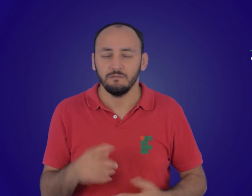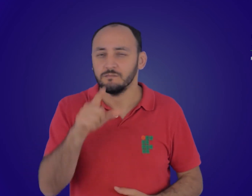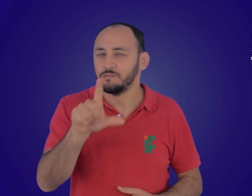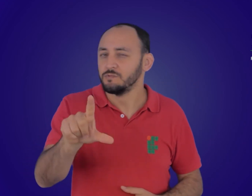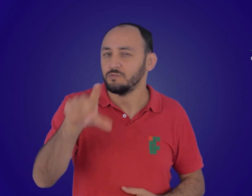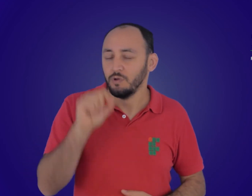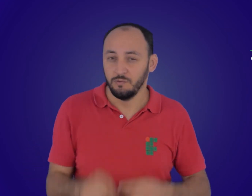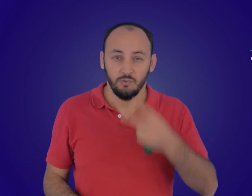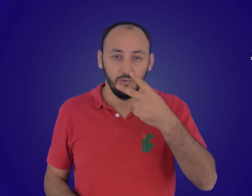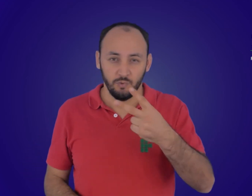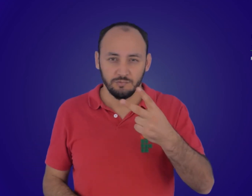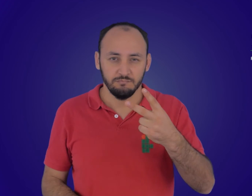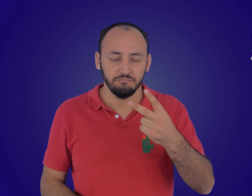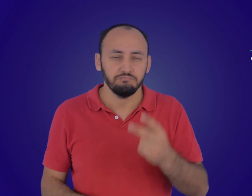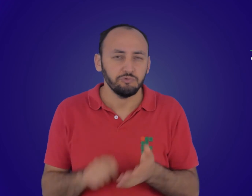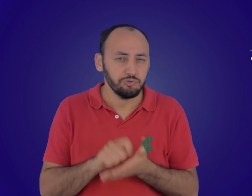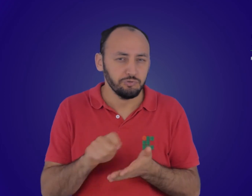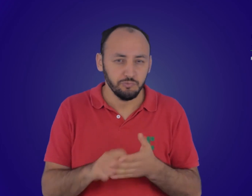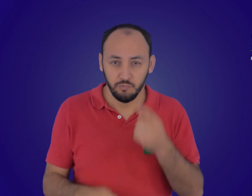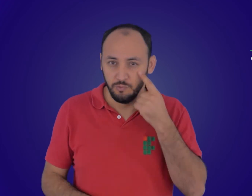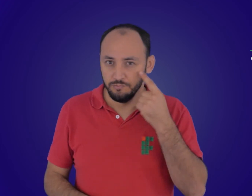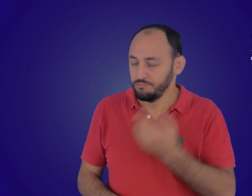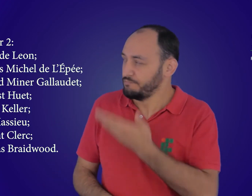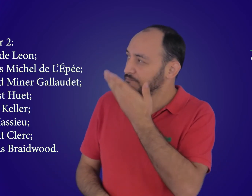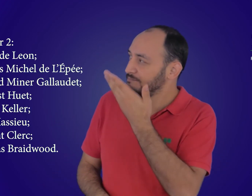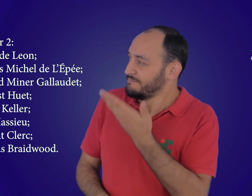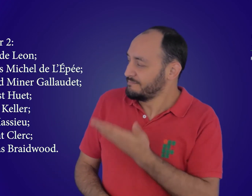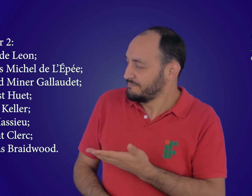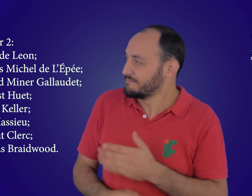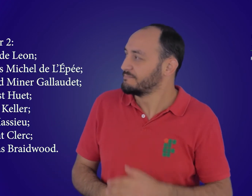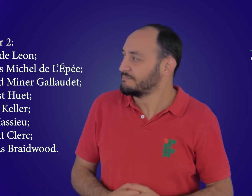Você vai escolher dois autores!